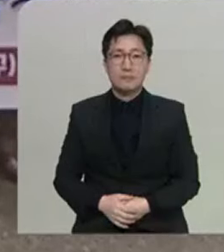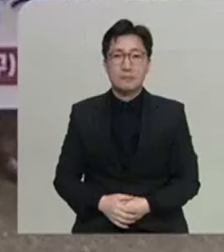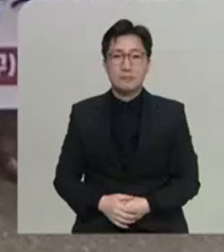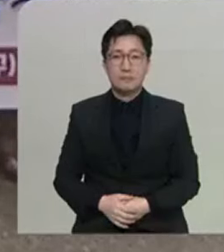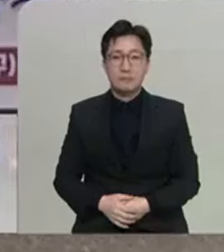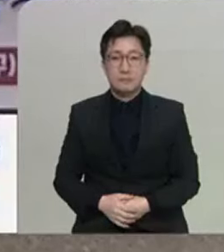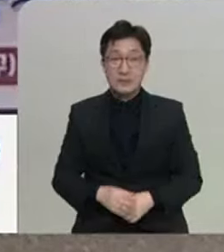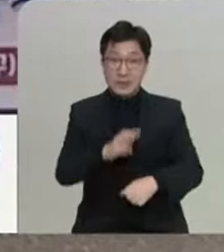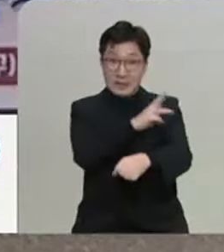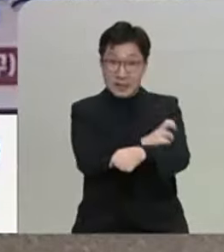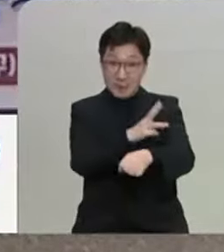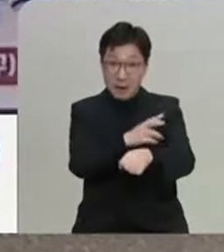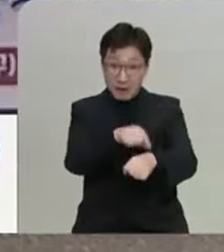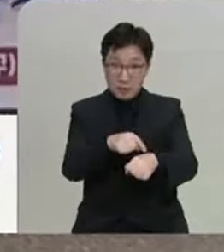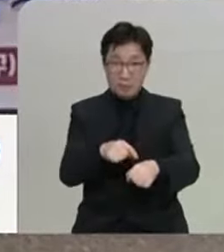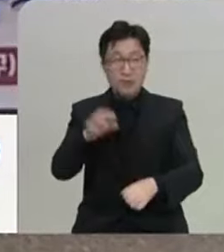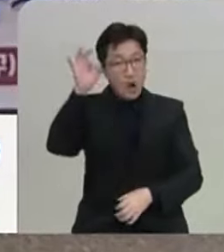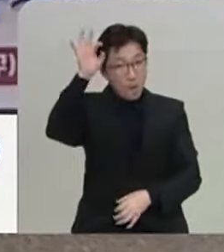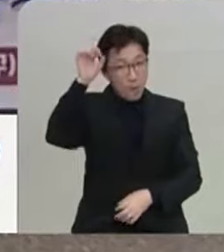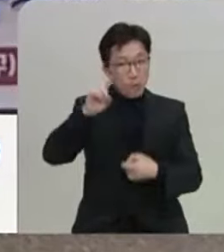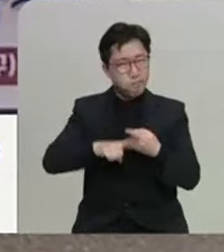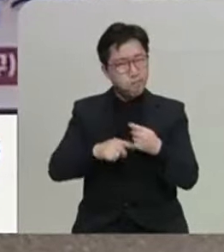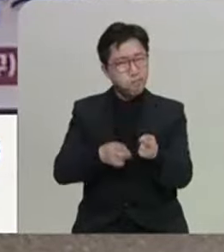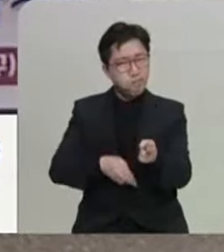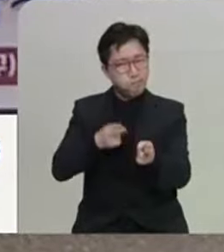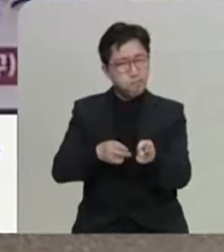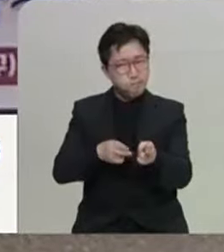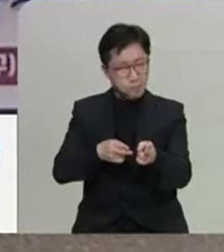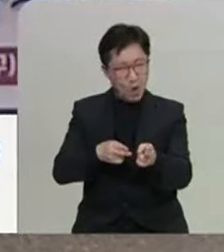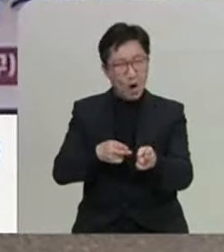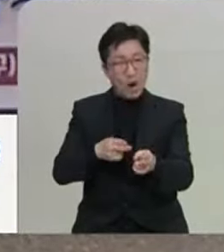새만금과 경북 포항을 잇는 동서고속도로 완공이 요원합니다.